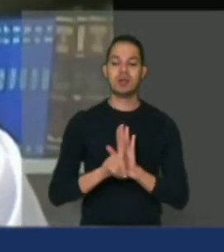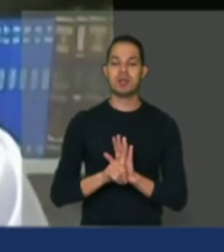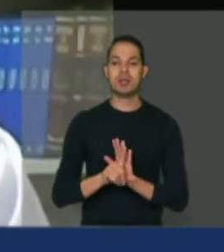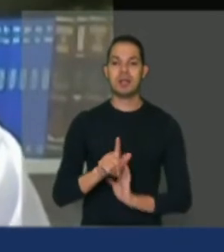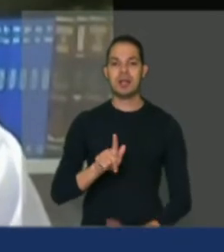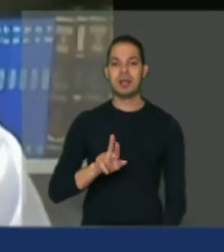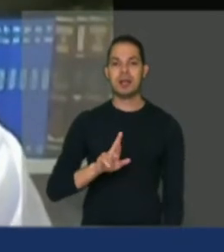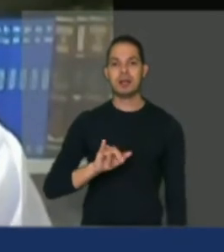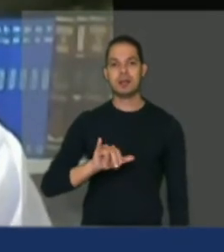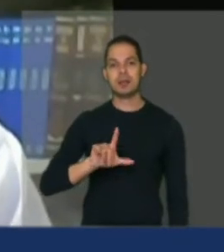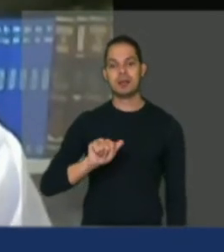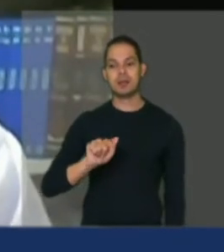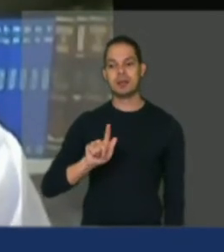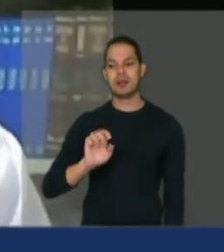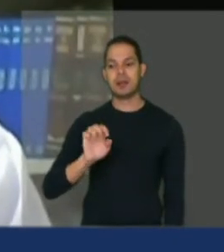DE LEI DA GRILAGEM. UM PROJETO QUE REGULARIZA A OCUPAÇÃO